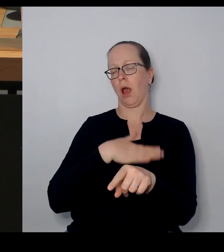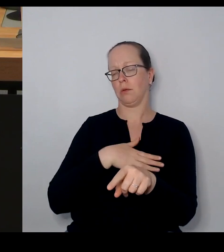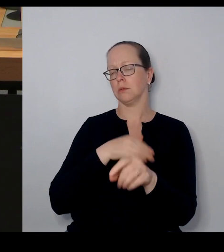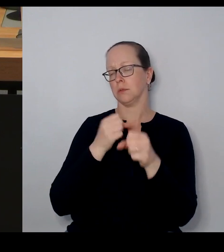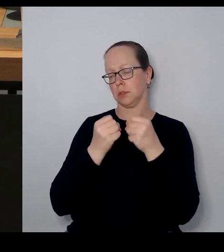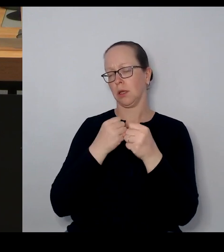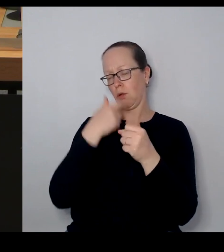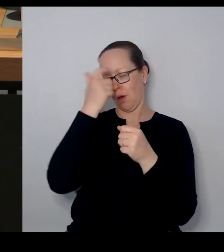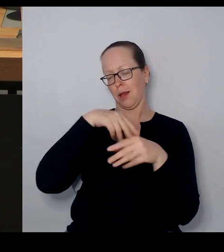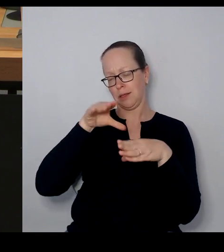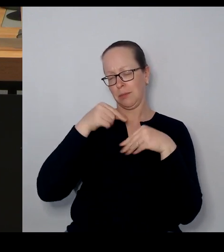Zustimmung freuen. Vielen Dank!